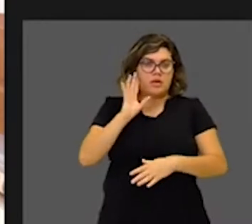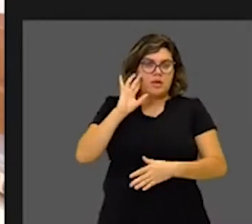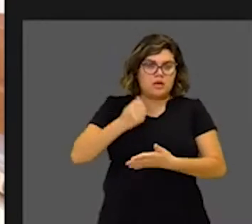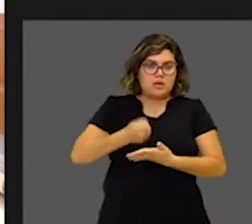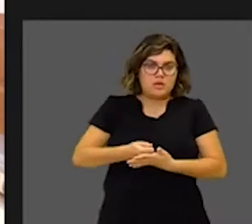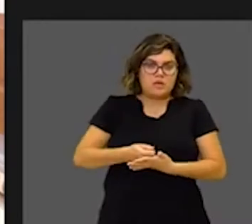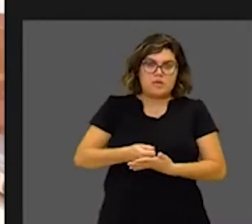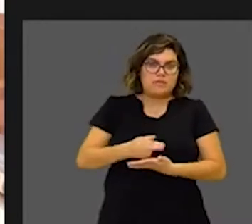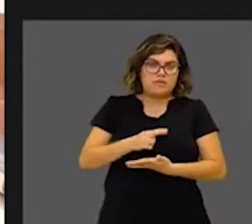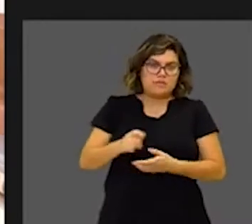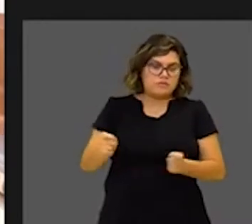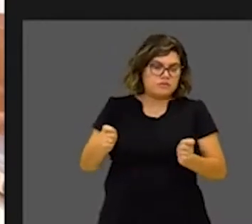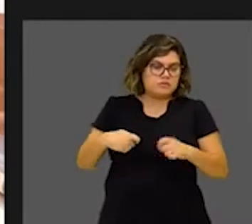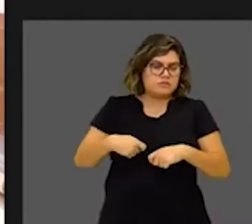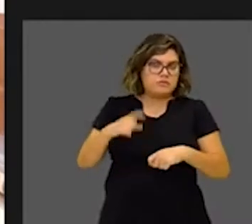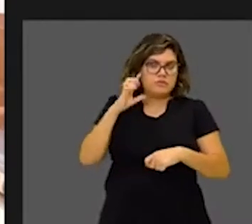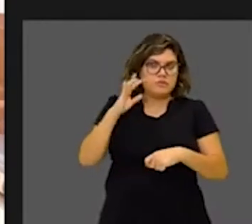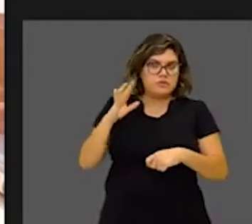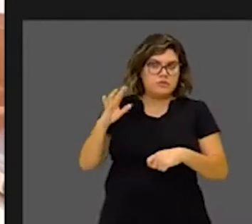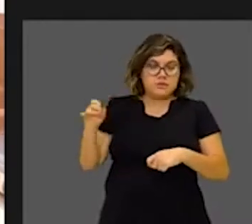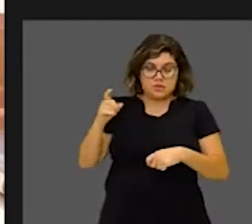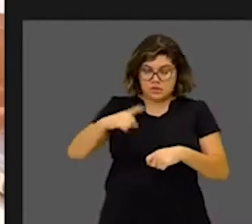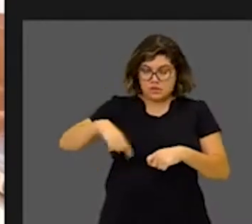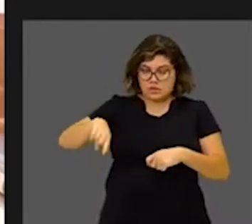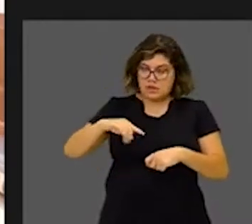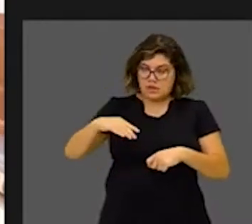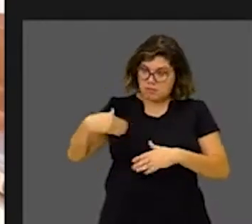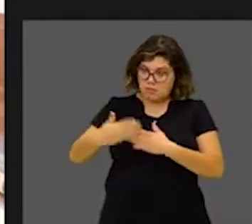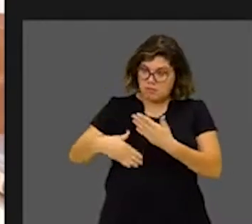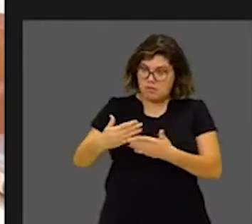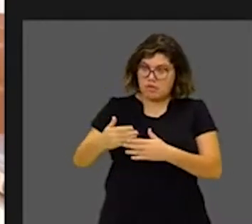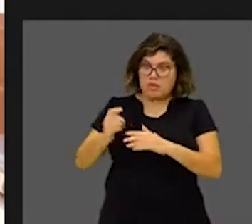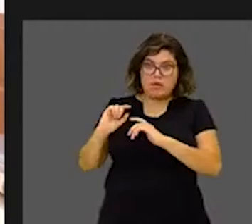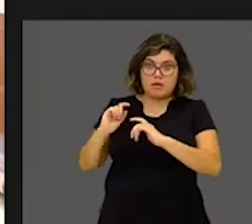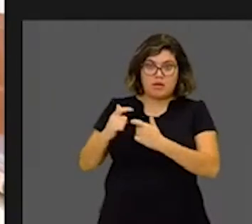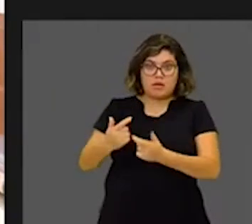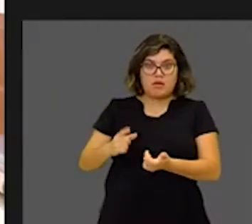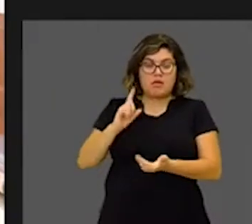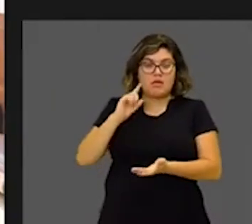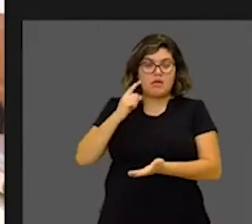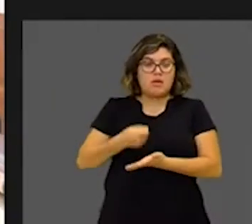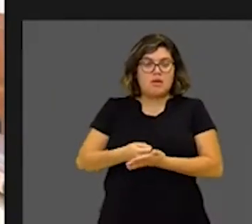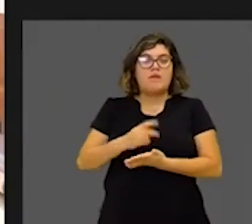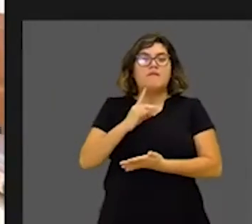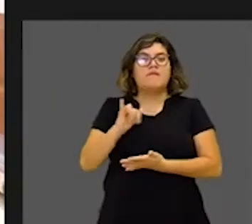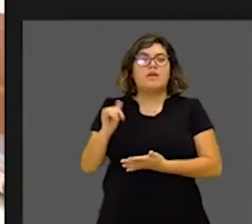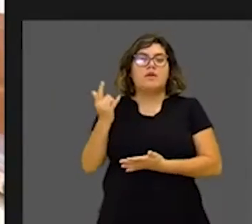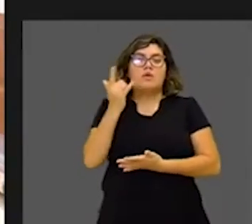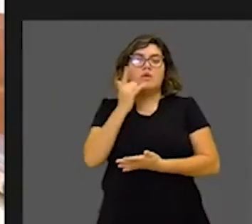supor que desses processos tradicional mente posto a gente vai conseguir uma regulamentação adequada